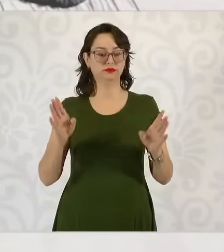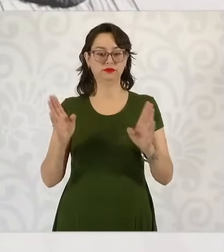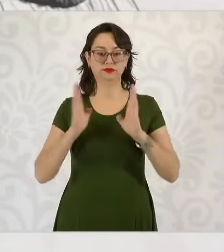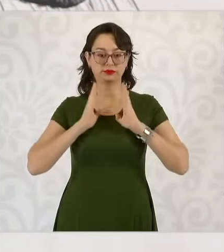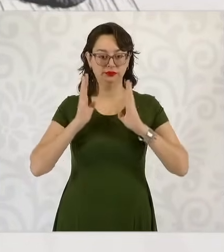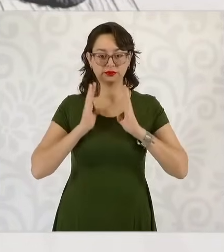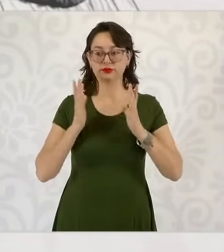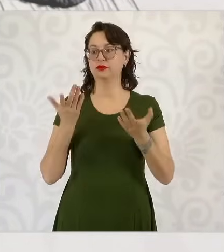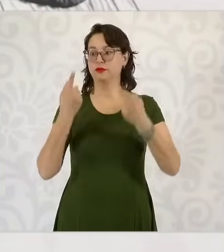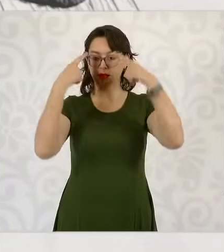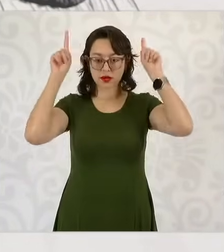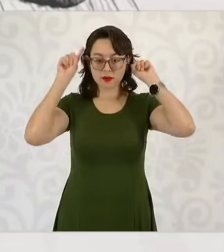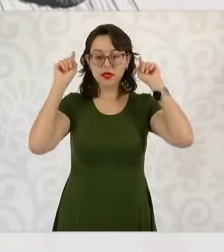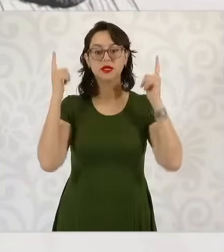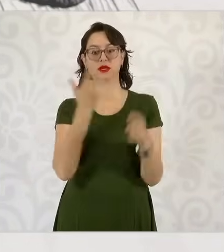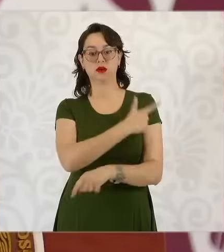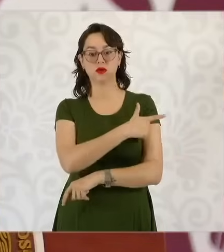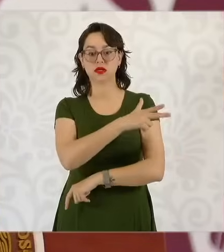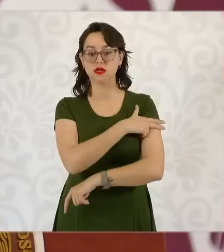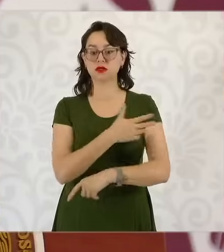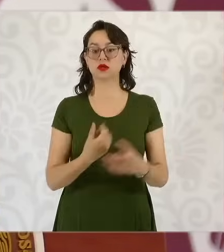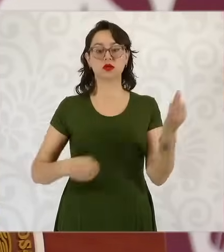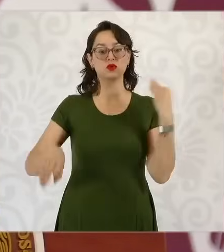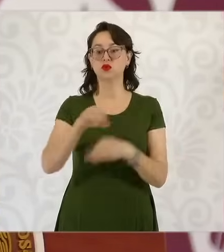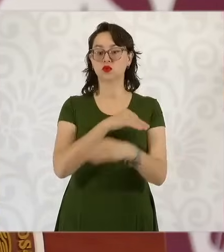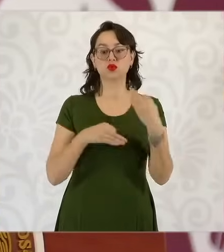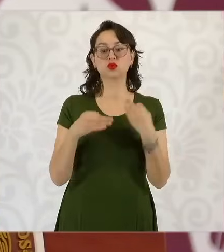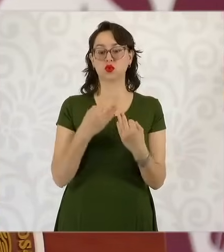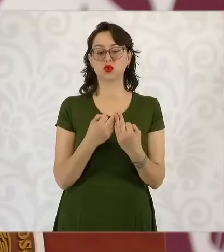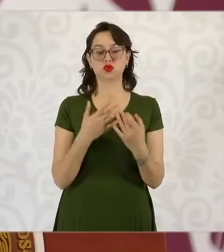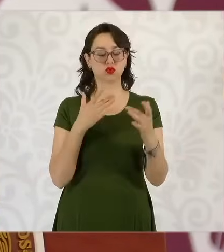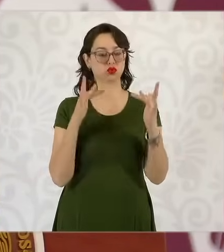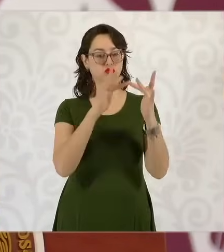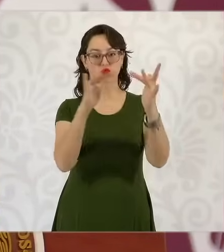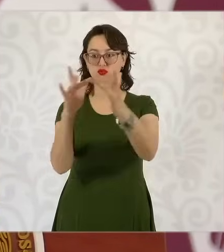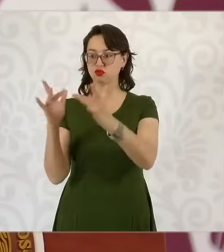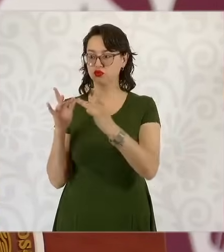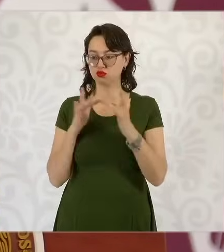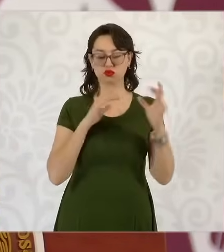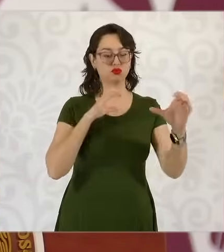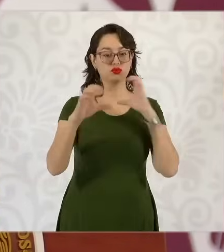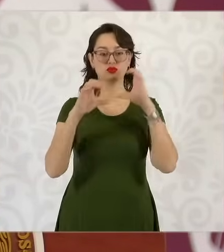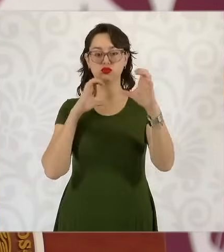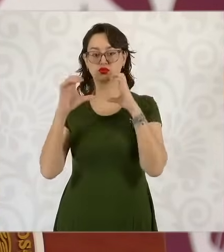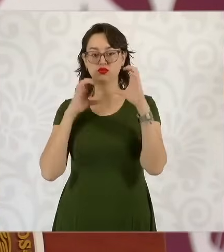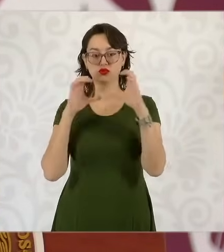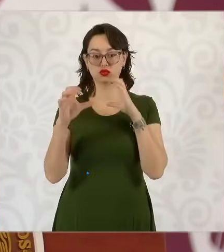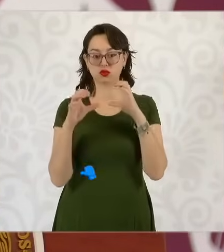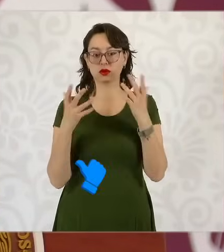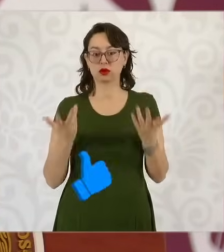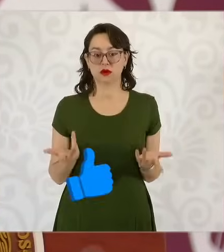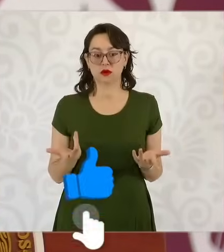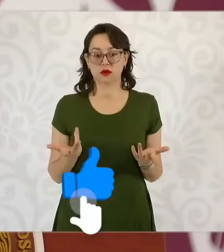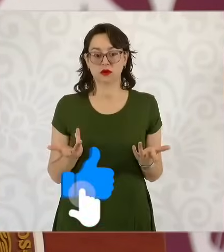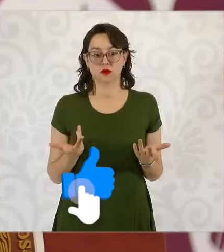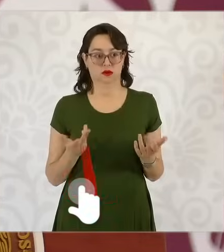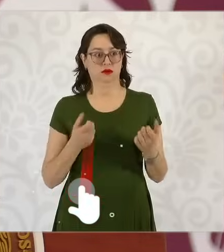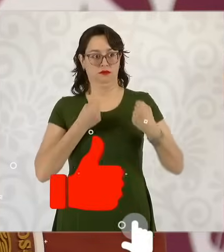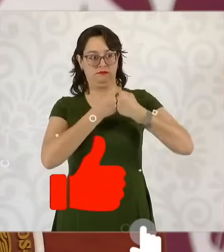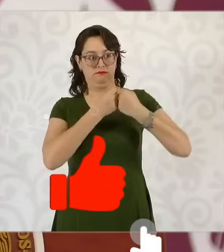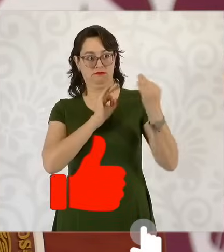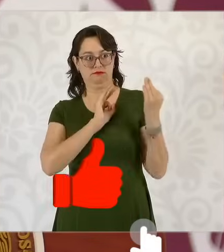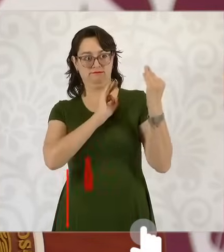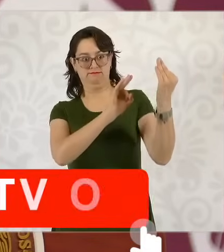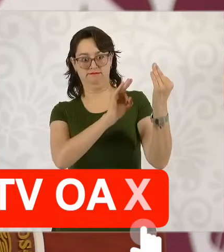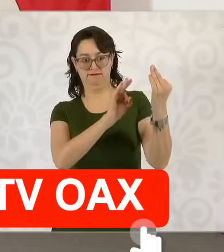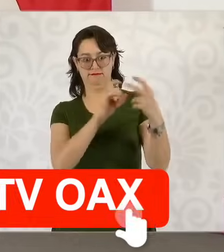la Guardia Nacional tienen comunicación ¿por qué primero porque somos vecinos segundo pues